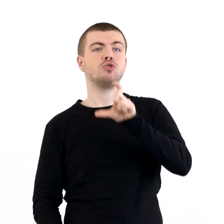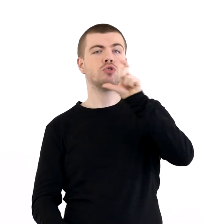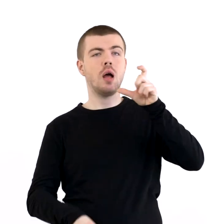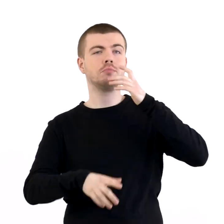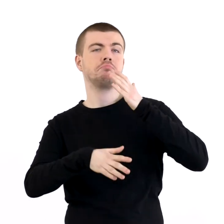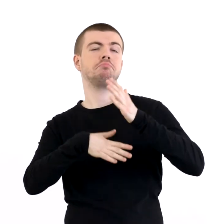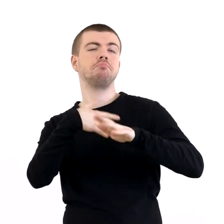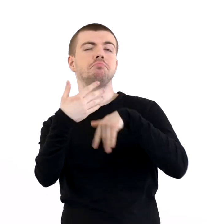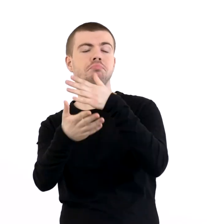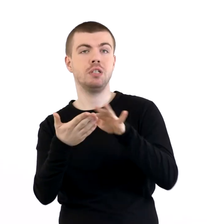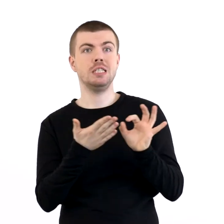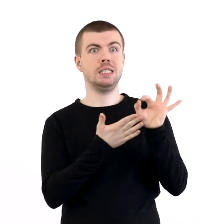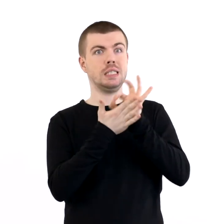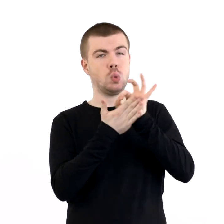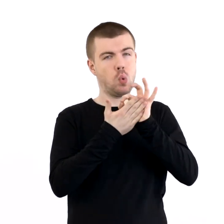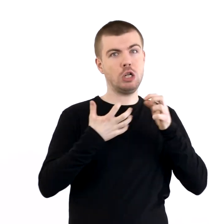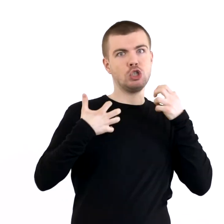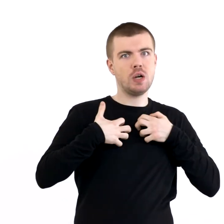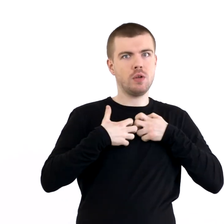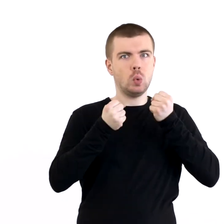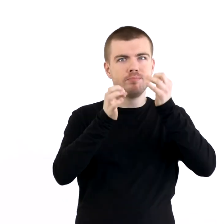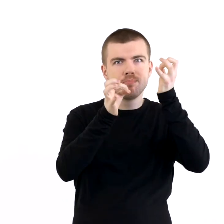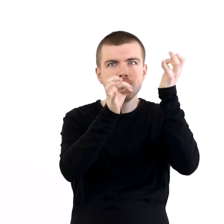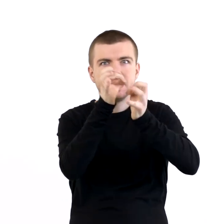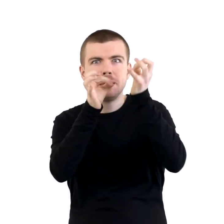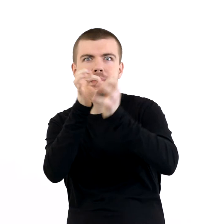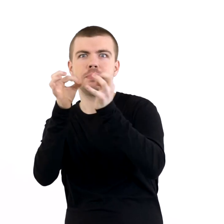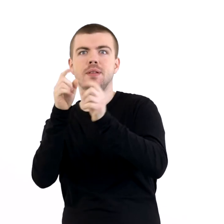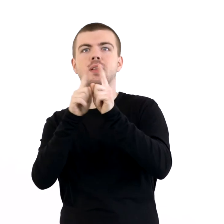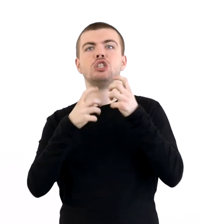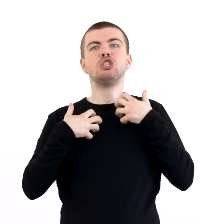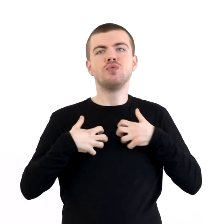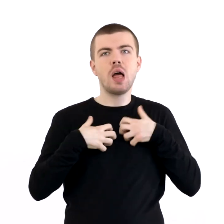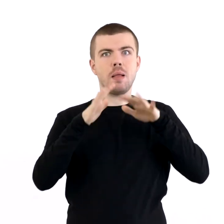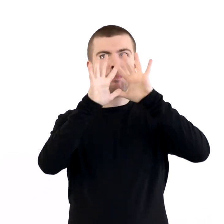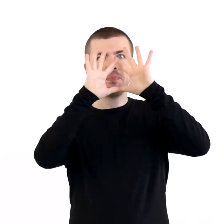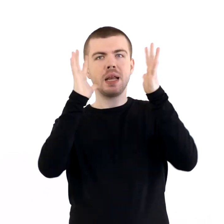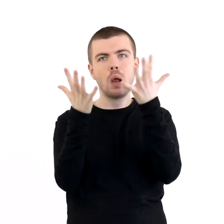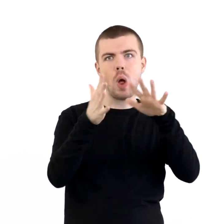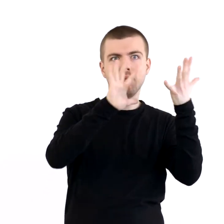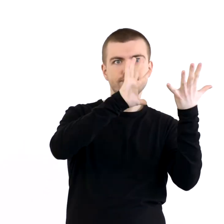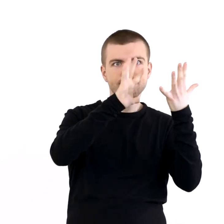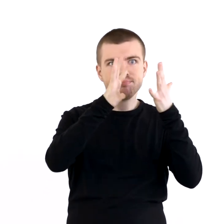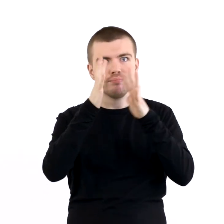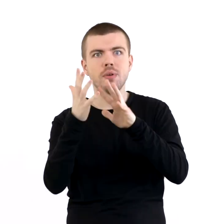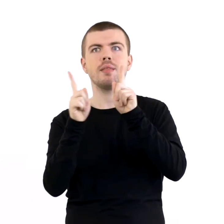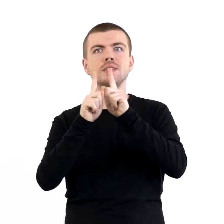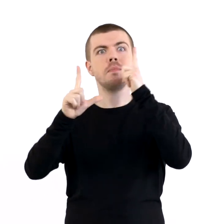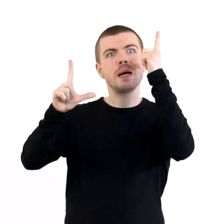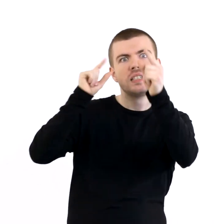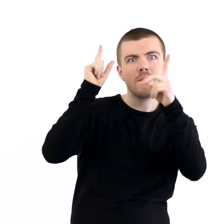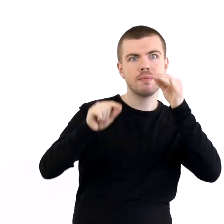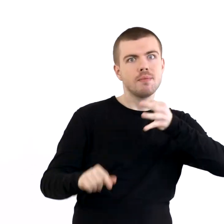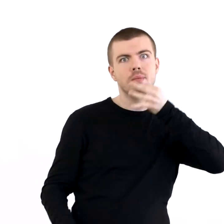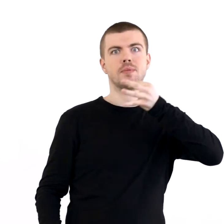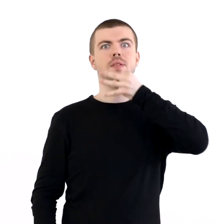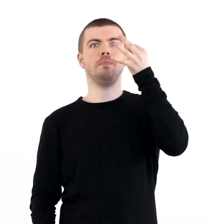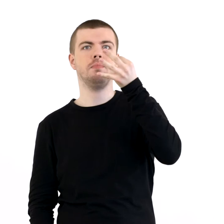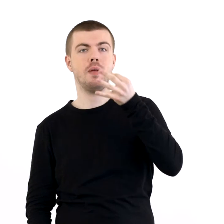W miarę upływu czasu zwierzęta były rysowane z większymi szczegółami i sugestią bryły oraz poprawną perspektywą.